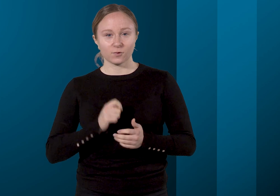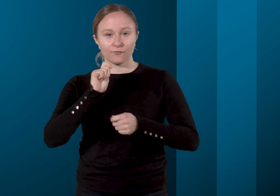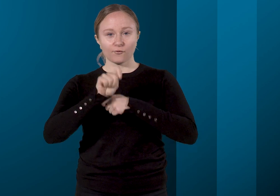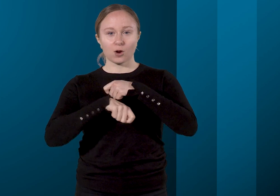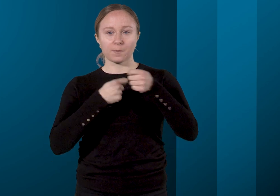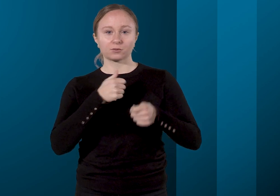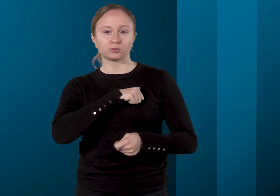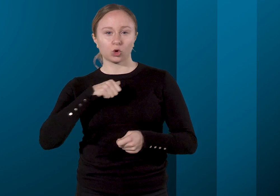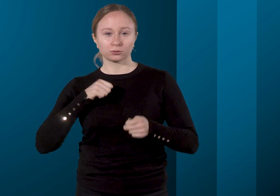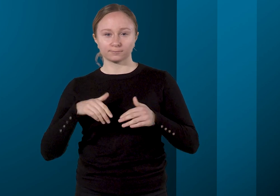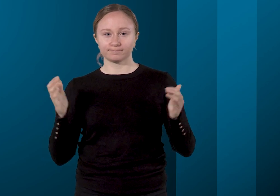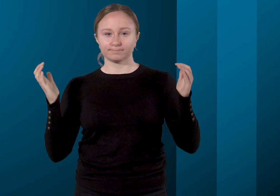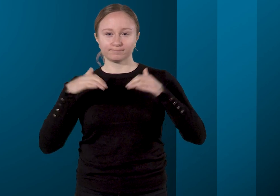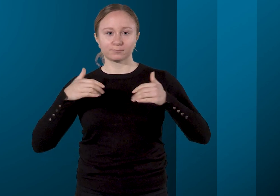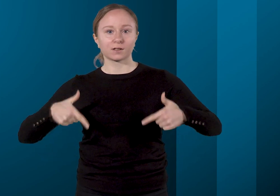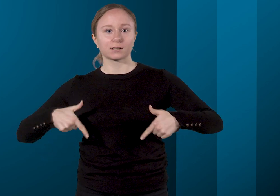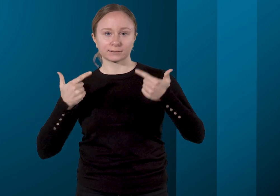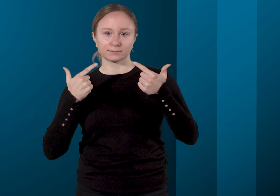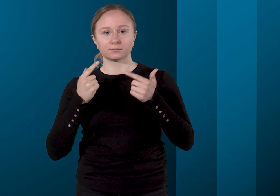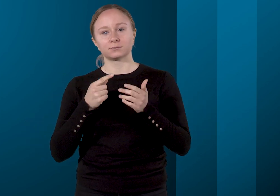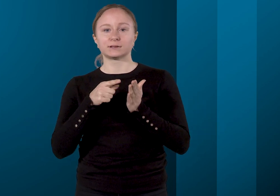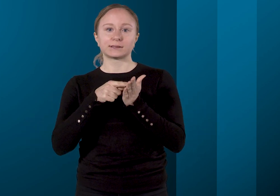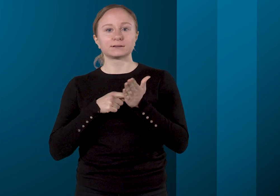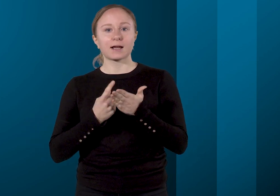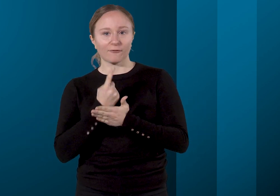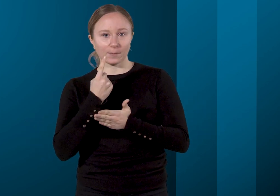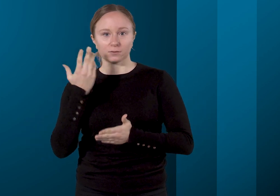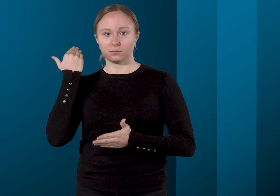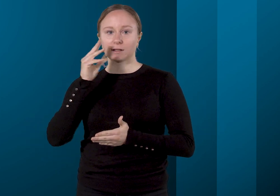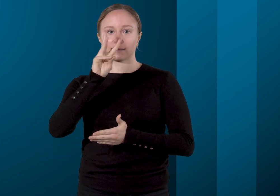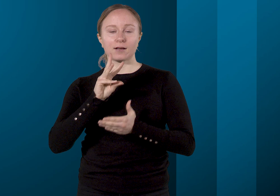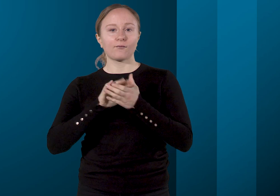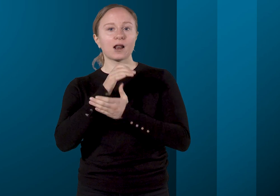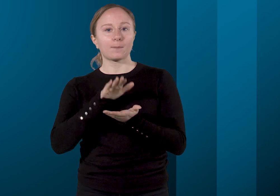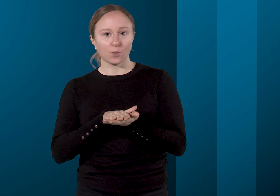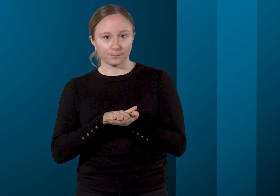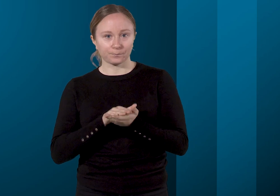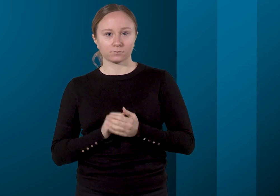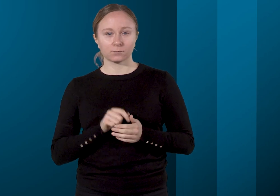Förbundets styrelse samlades undantagsvis på distans den 3.2.